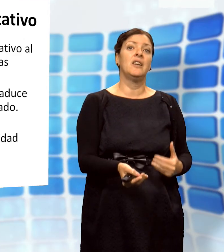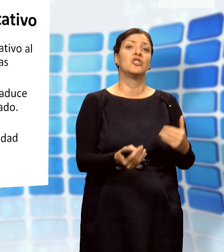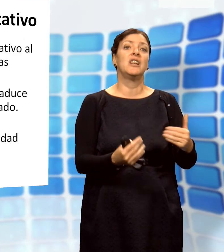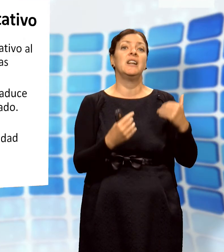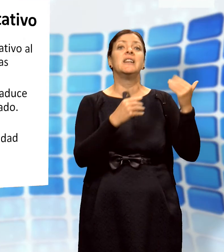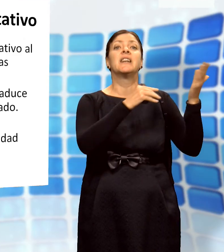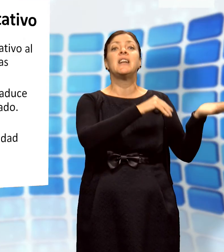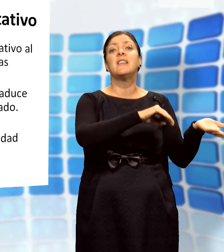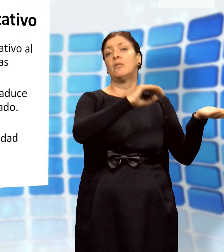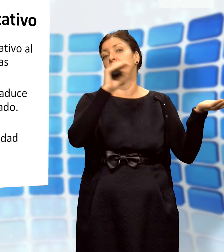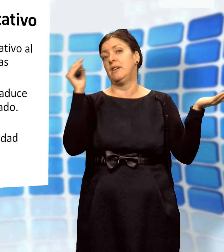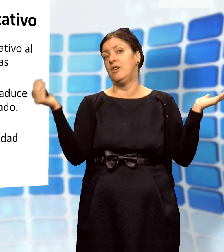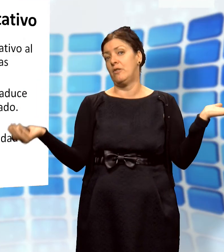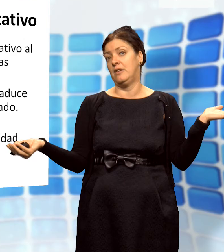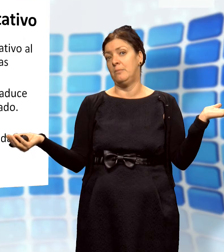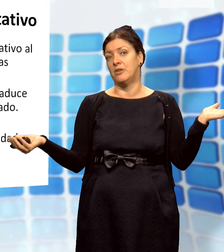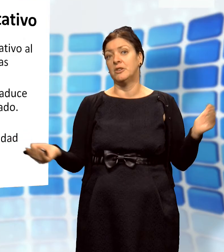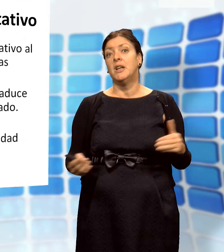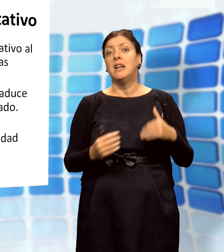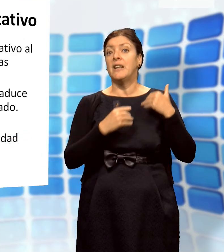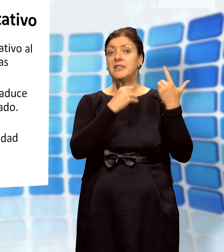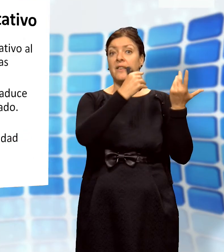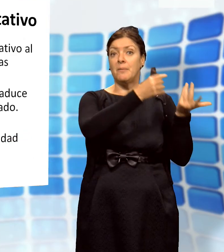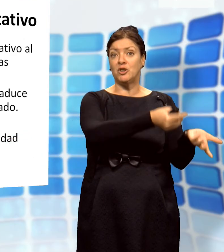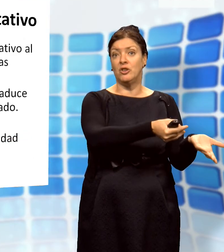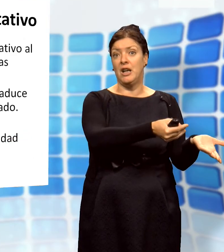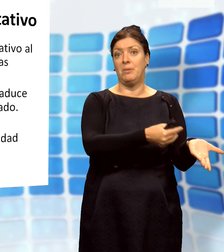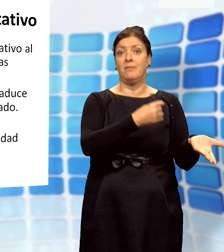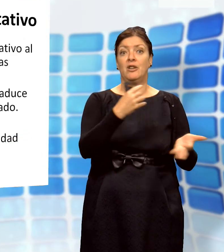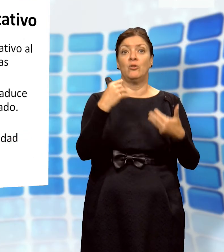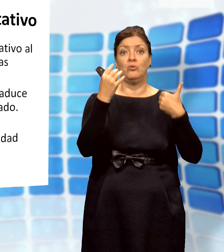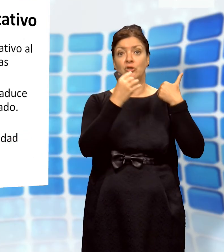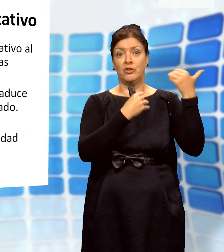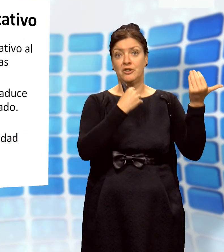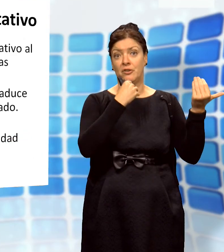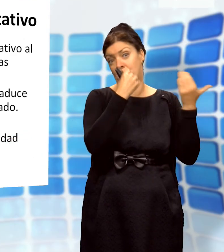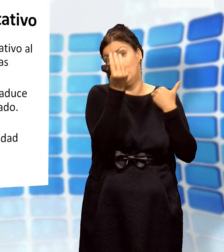oscila entre 15 y 45 centímetros. La distancia personal, para hablar con unos desconocidos,